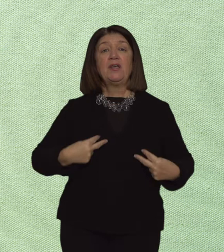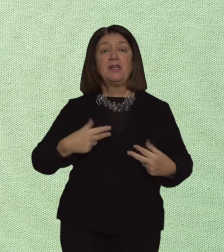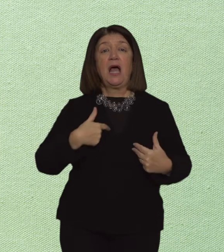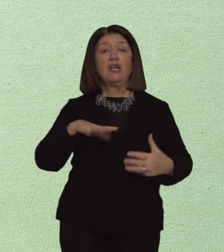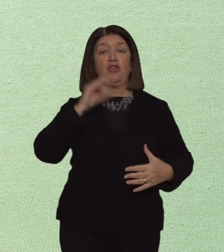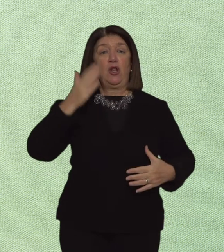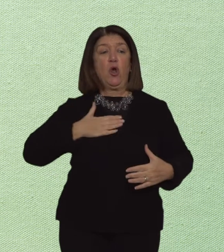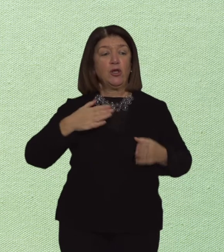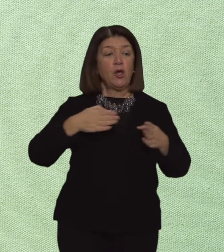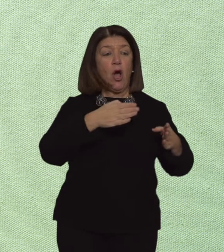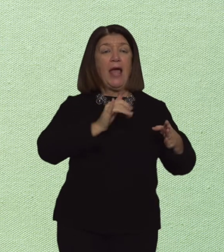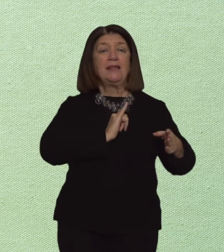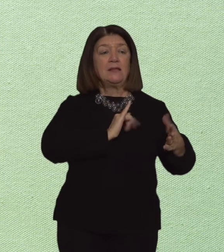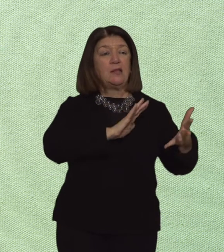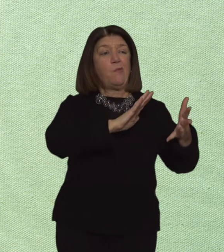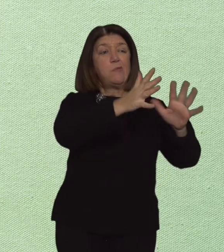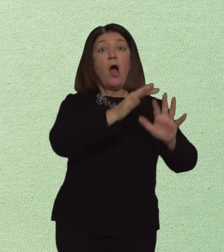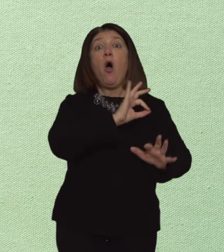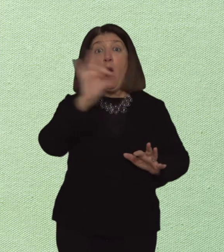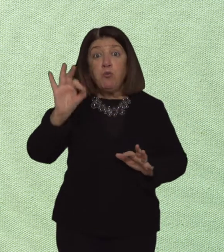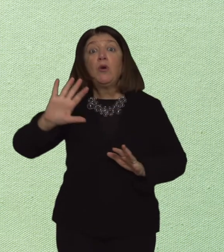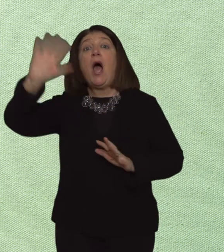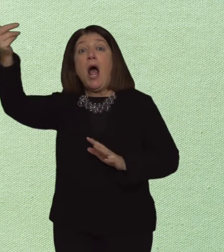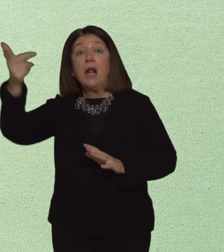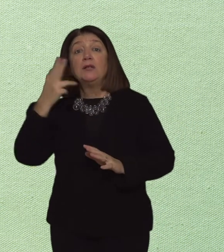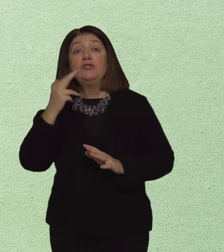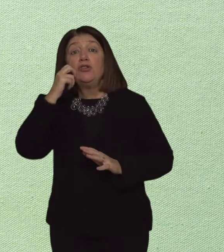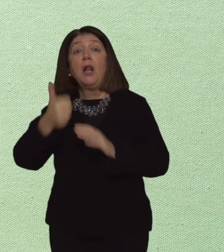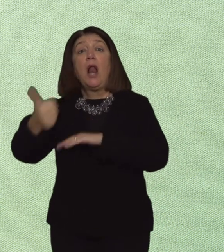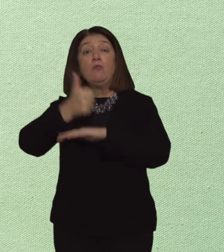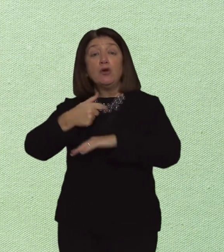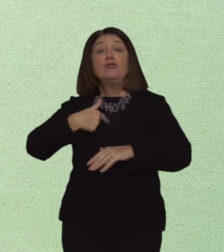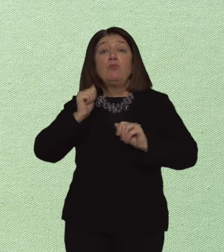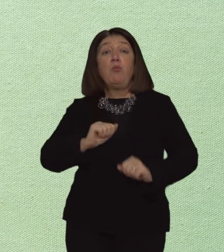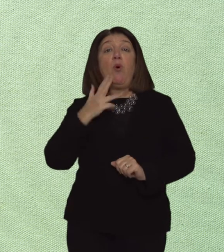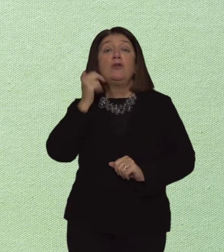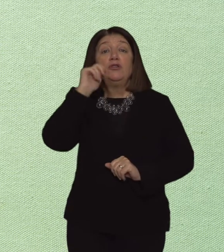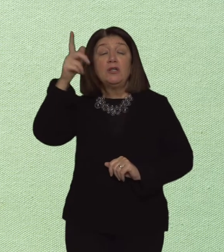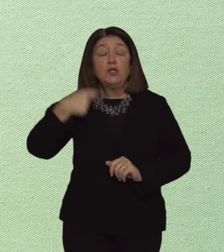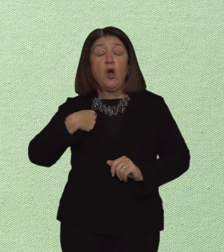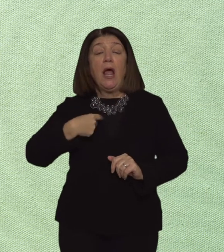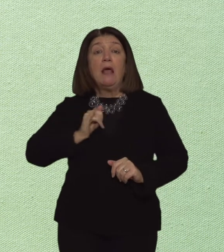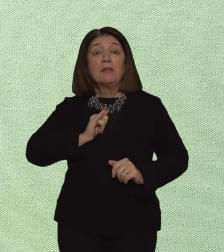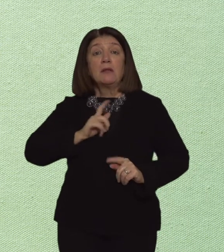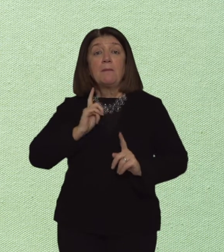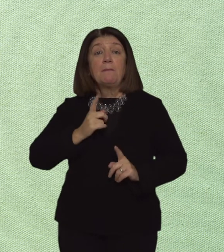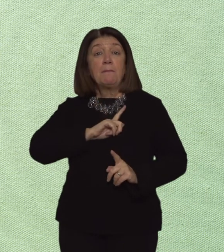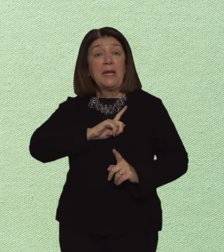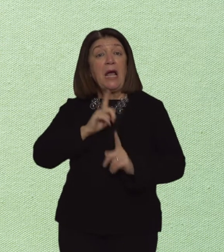detto che sia una nostra scelta l'identità, ma l'identità è comunque un riconoscimento e passa